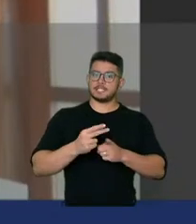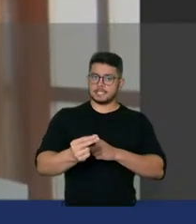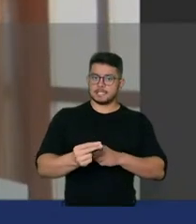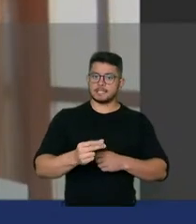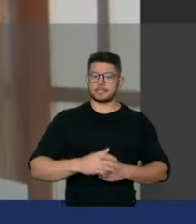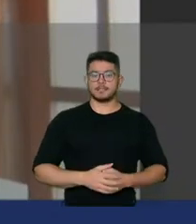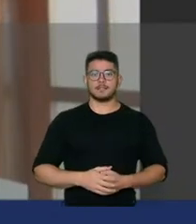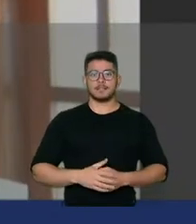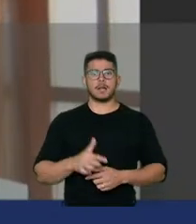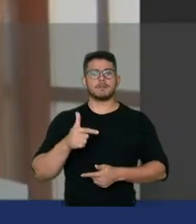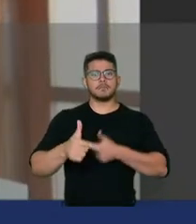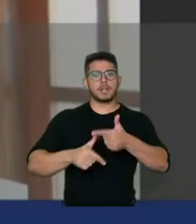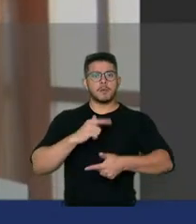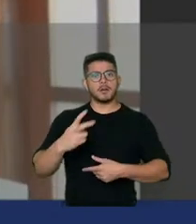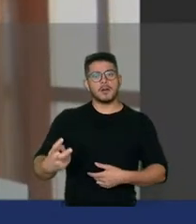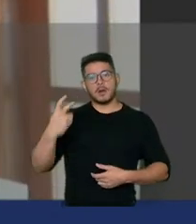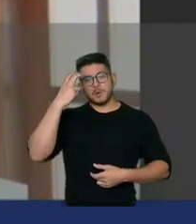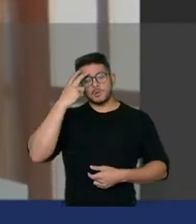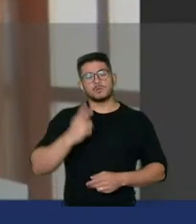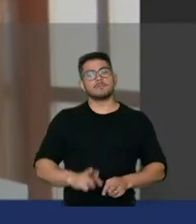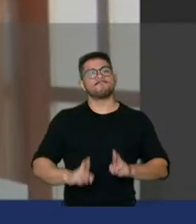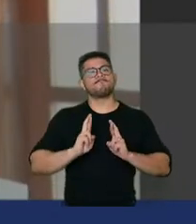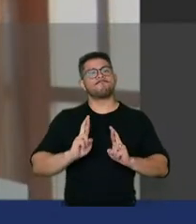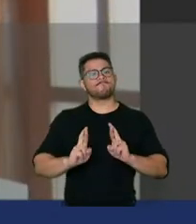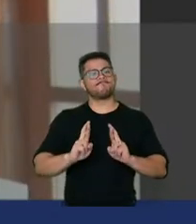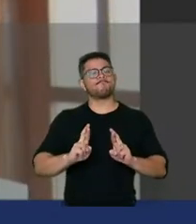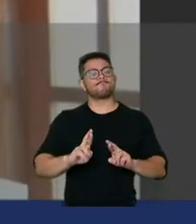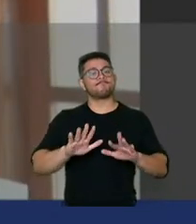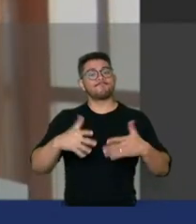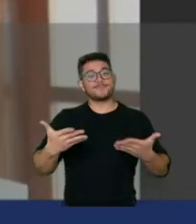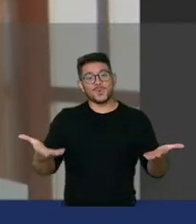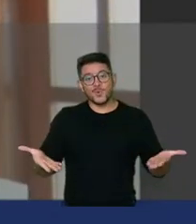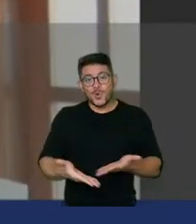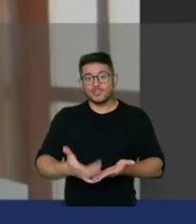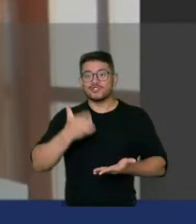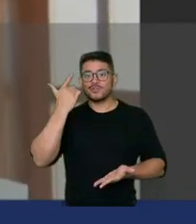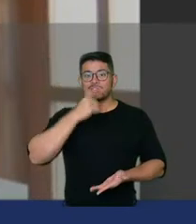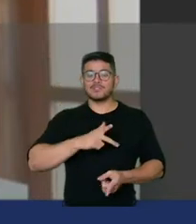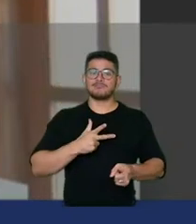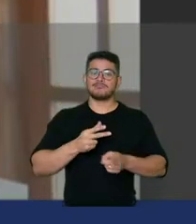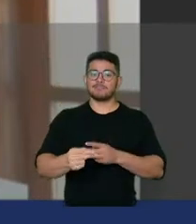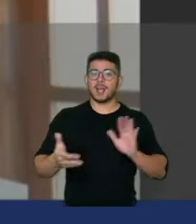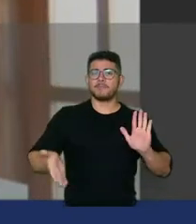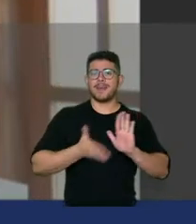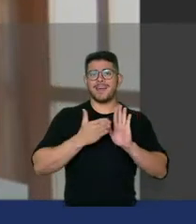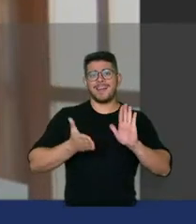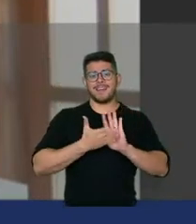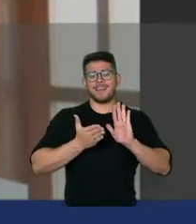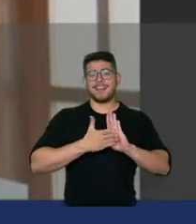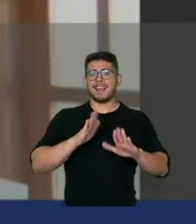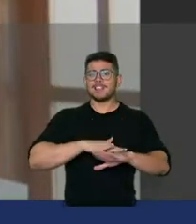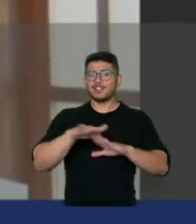ESPERARAM TANTO POR ESSE MOMENTO DE DEFESA DA CULTURA NO BRASIL. ENTÃO VIVA TODOS AQUELES QUE NÃO DESISTIRAM,